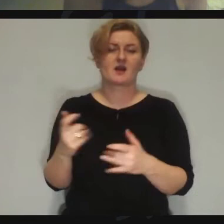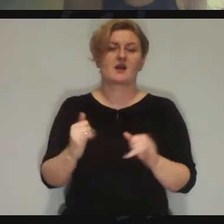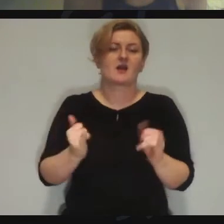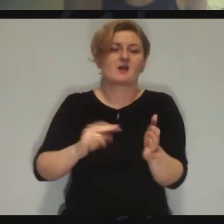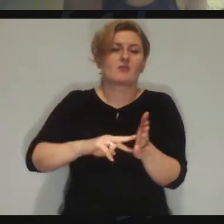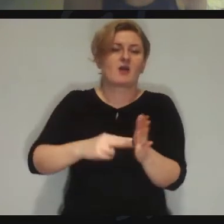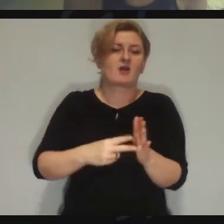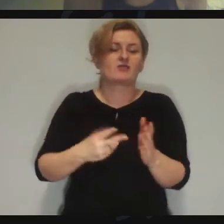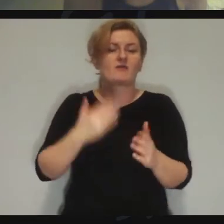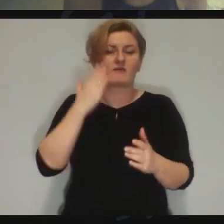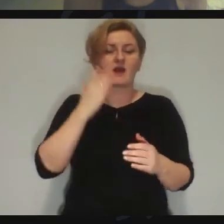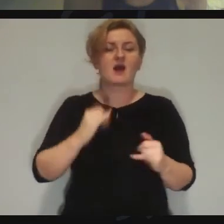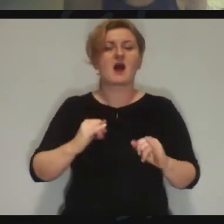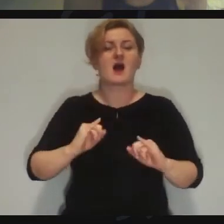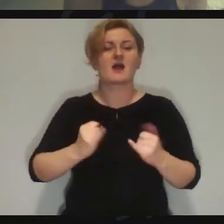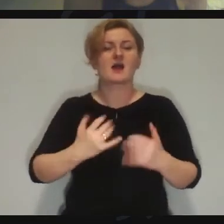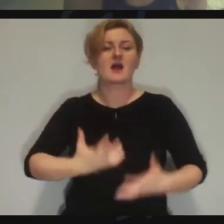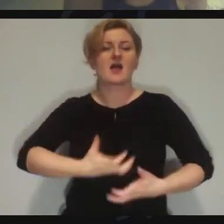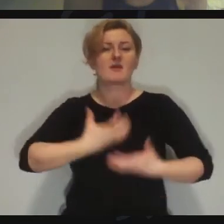Jakie są emocje towarzyszą chłopakom?